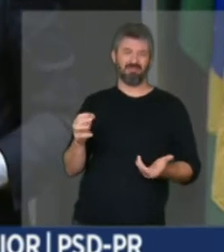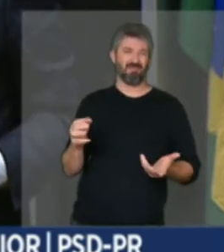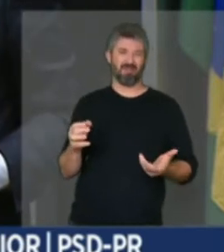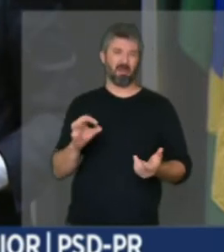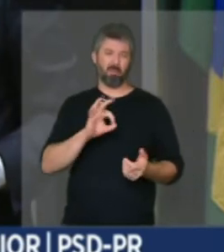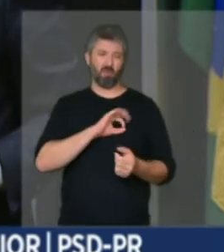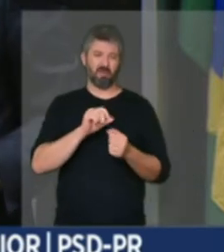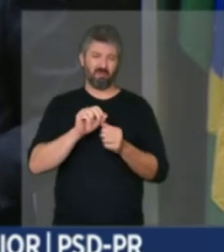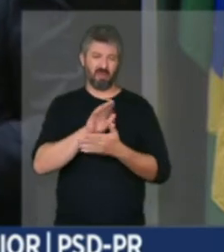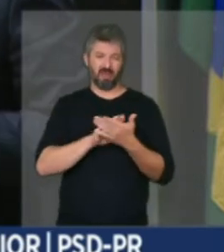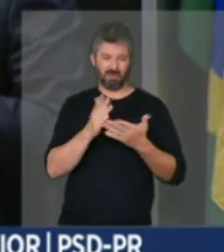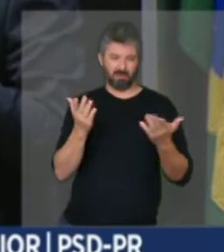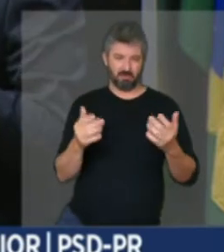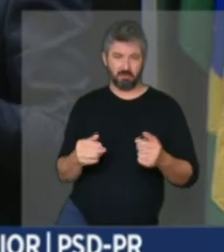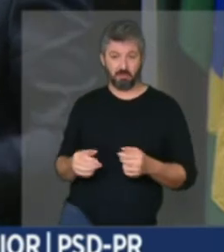NADA. MAS, COMO SE ELE TIVESSE